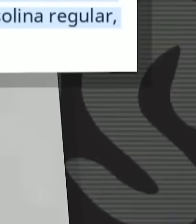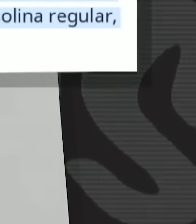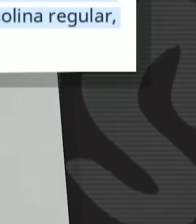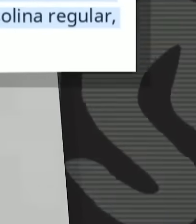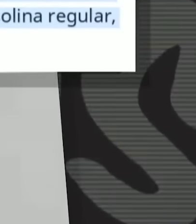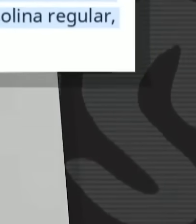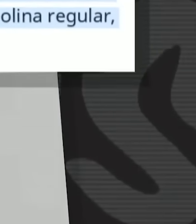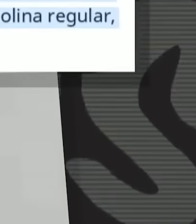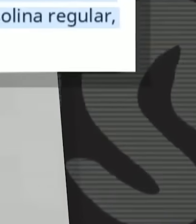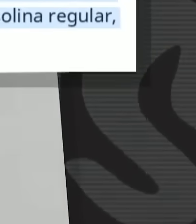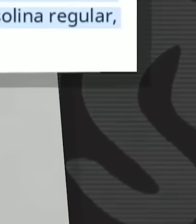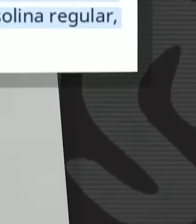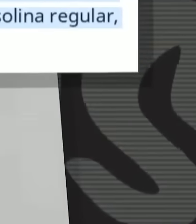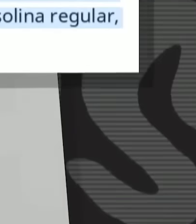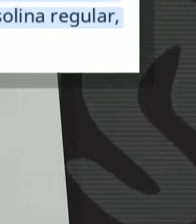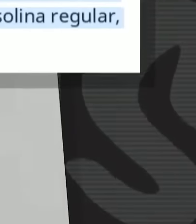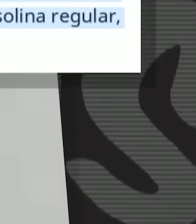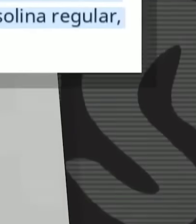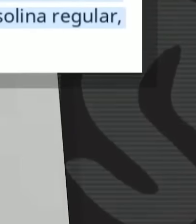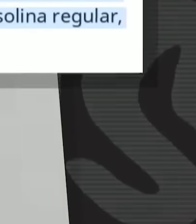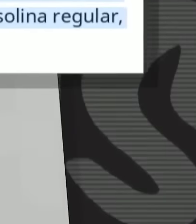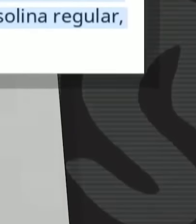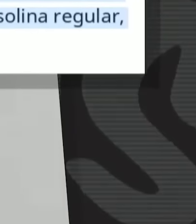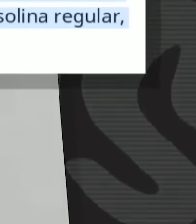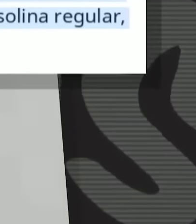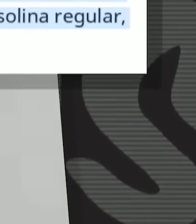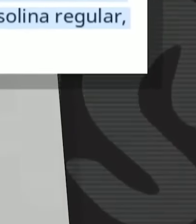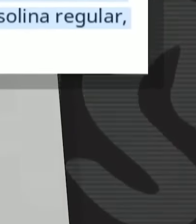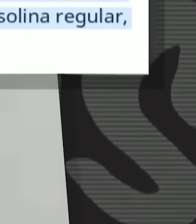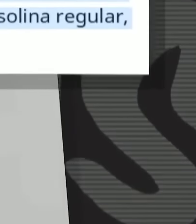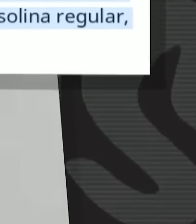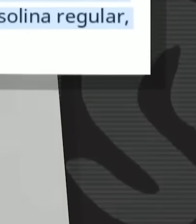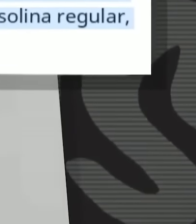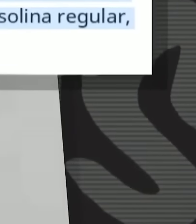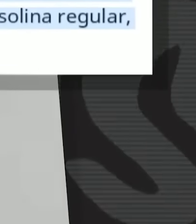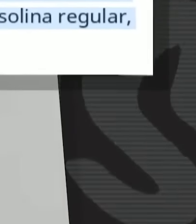voluntario con empresarios, garantizando que el litro de gasolina regular se mantenga por debajo